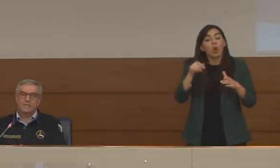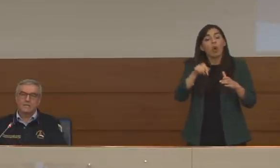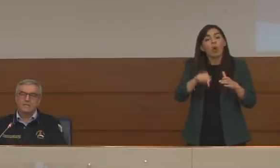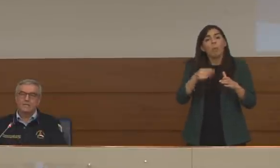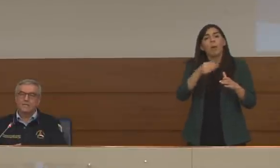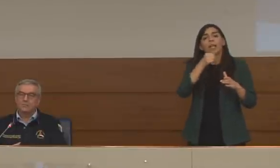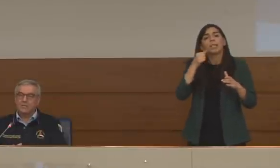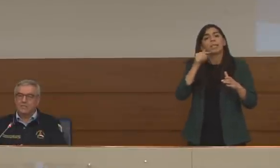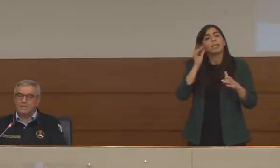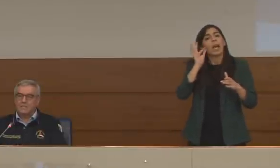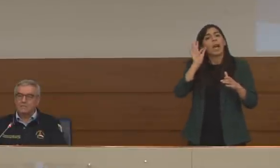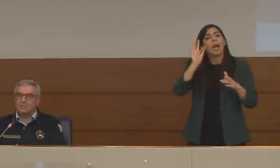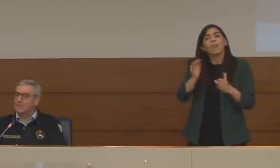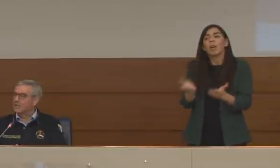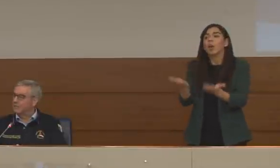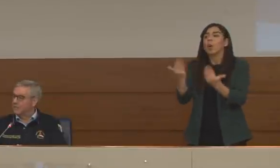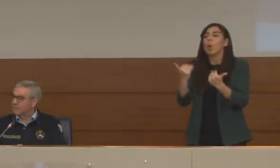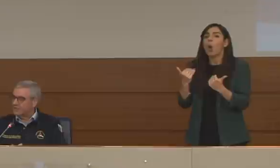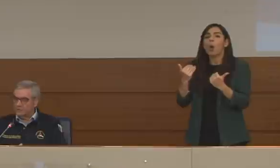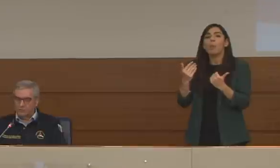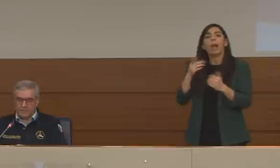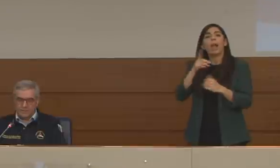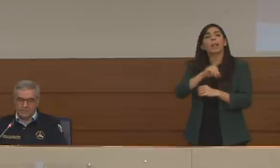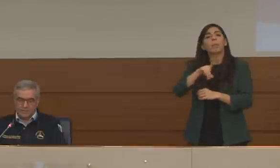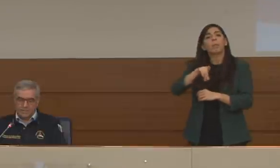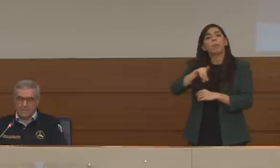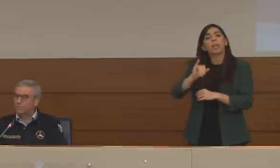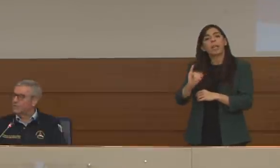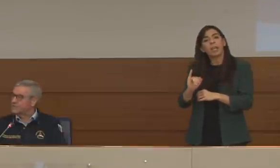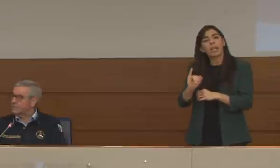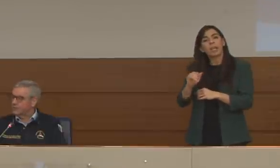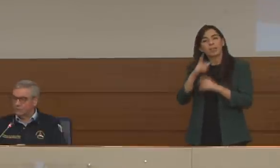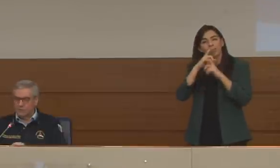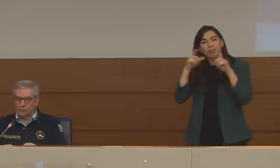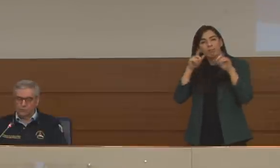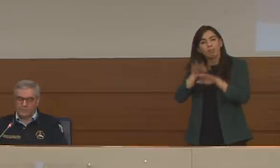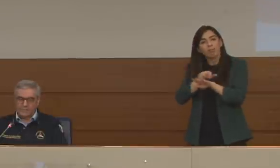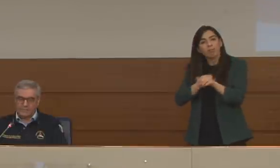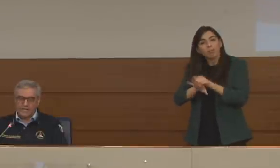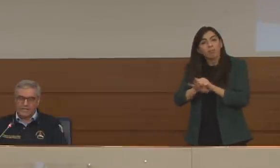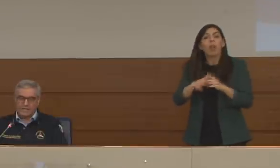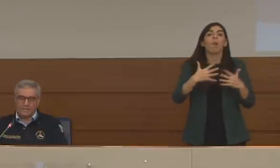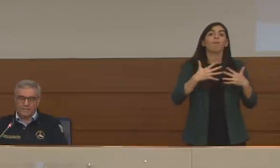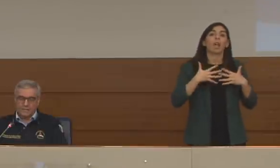di dpi, per ventilatori e il potenziamento delle strutture sanitarie.